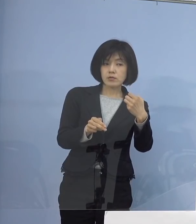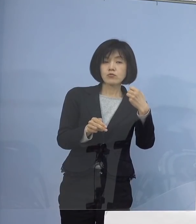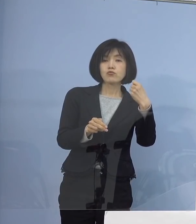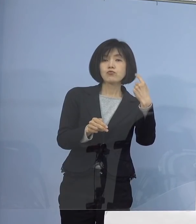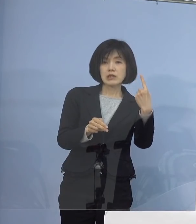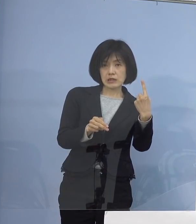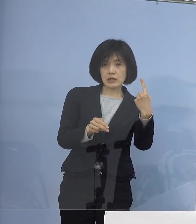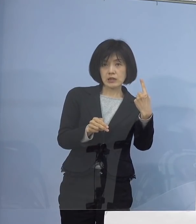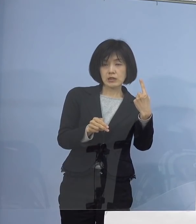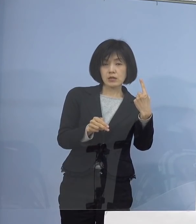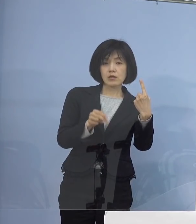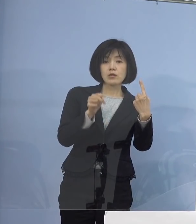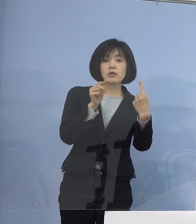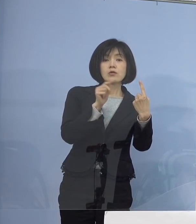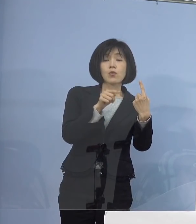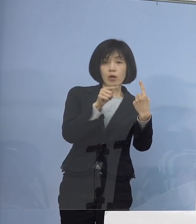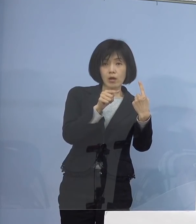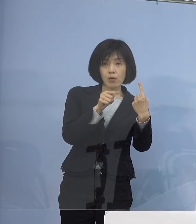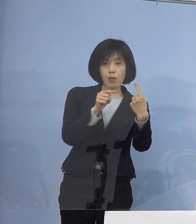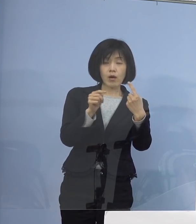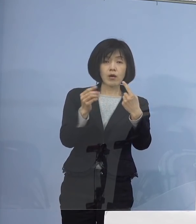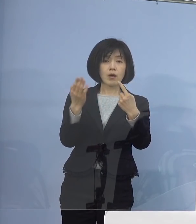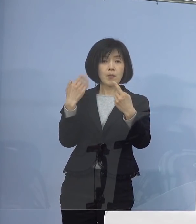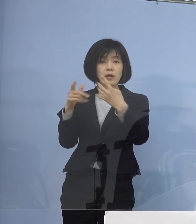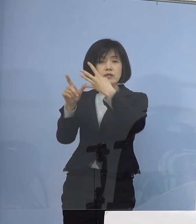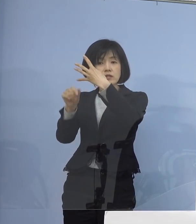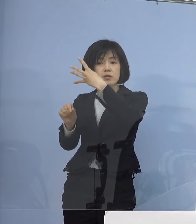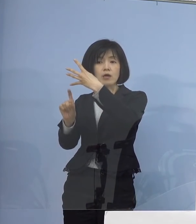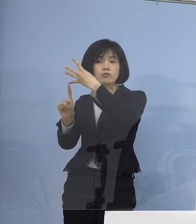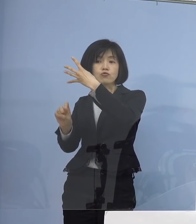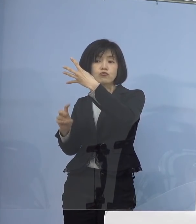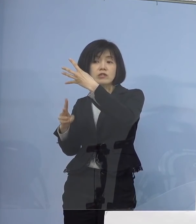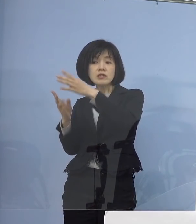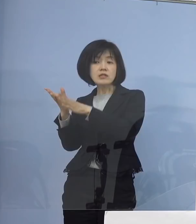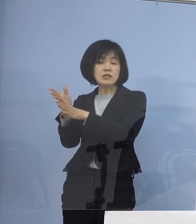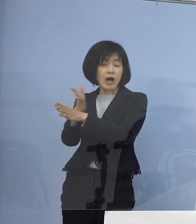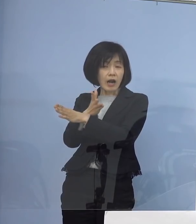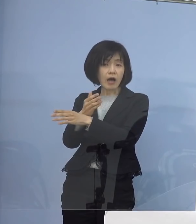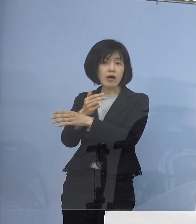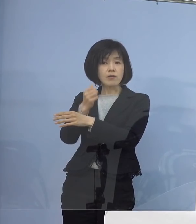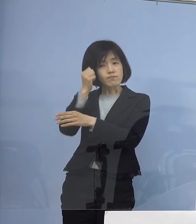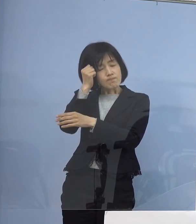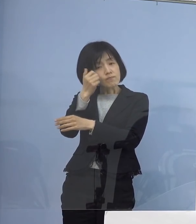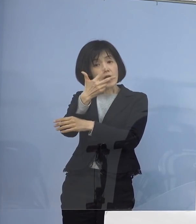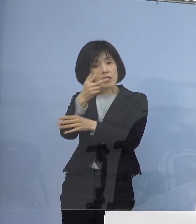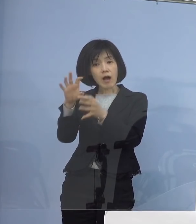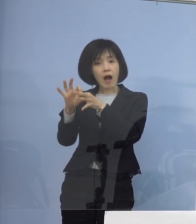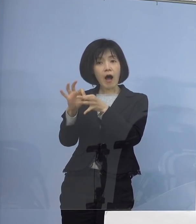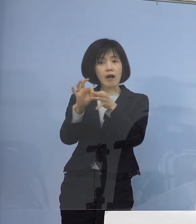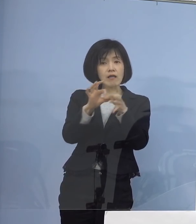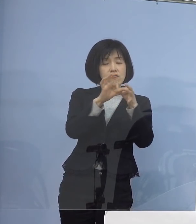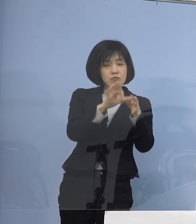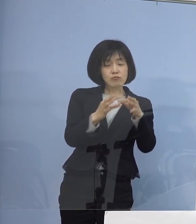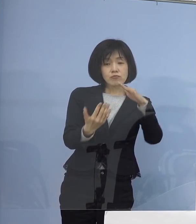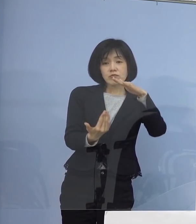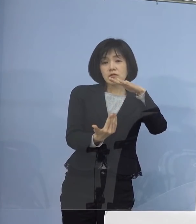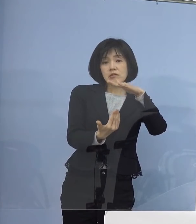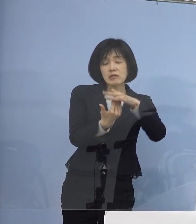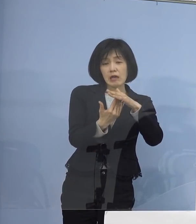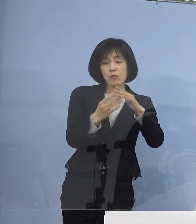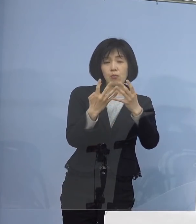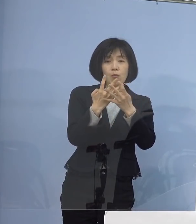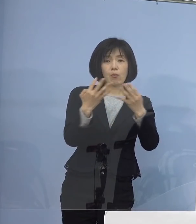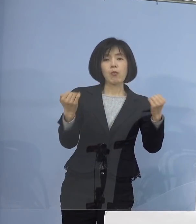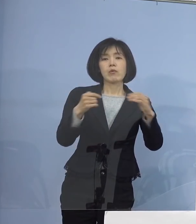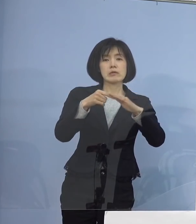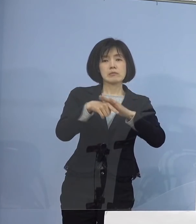こちらの数字は4月12日から7日連続での 過去最高更新ということになります